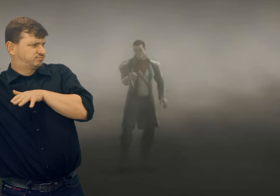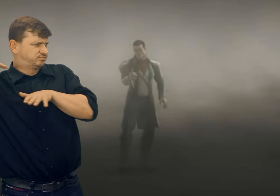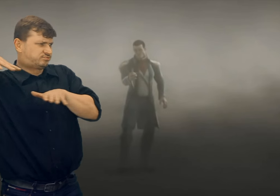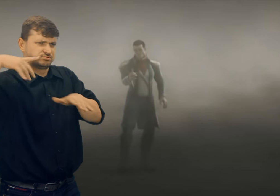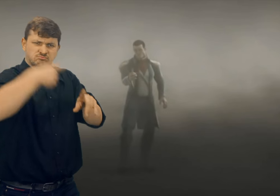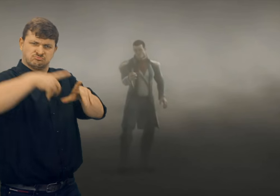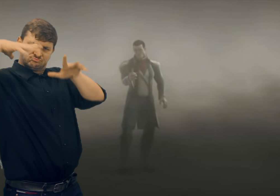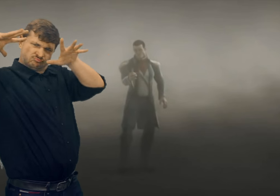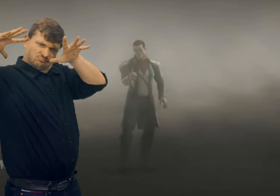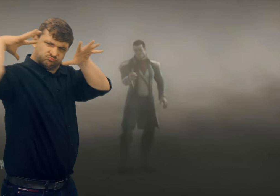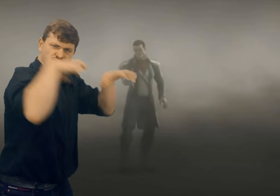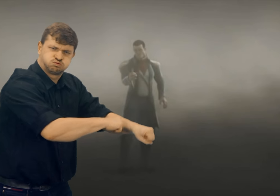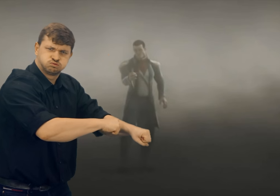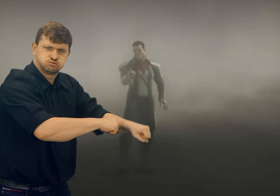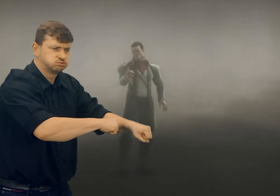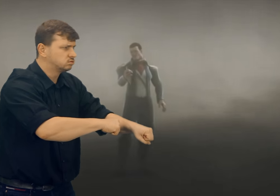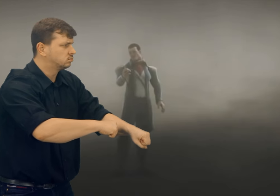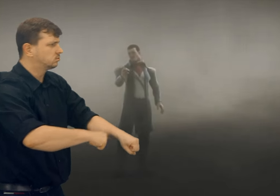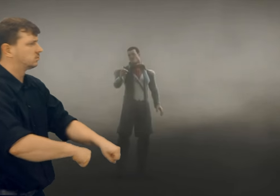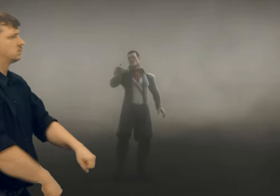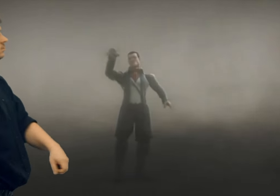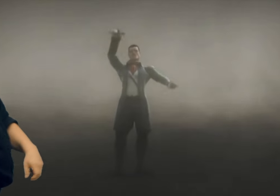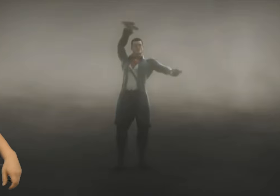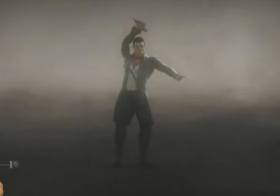marschierten erneut in Polen ein und übernahmen das ganze Land!